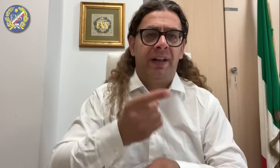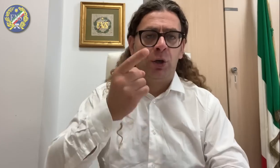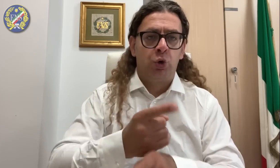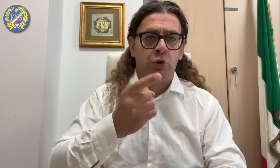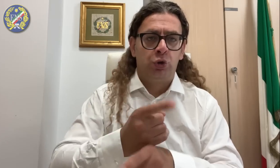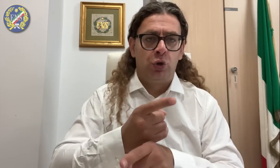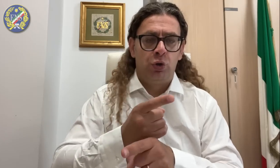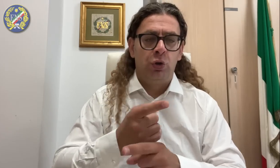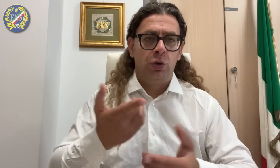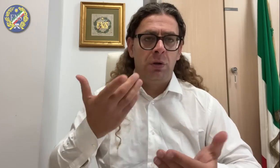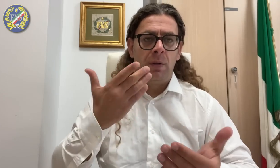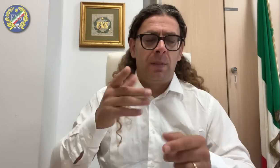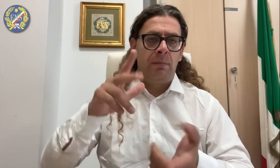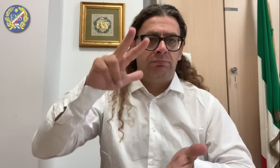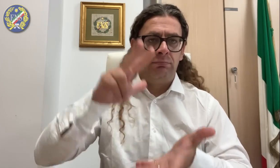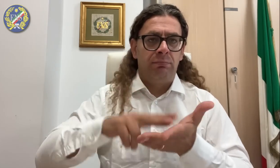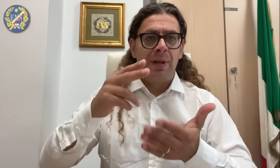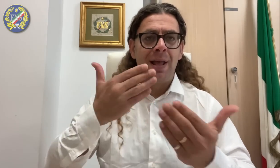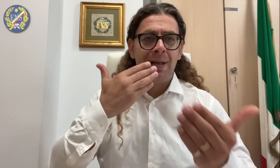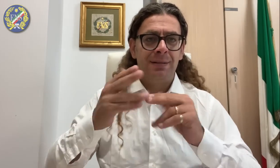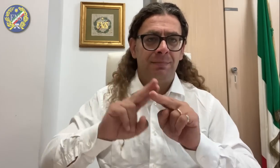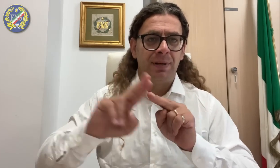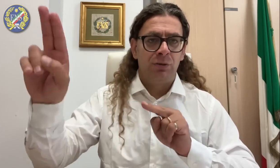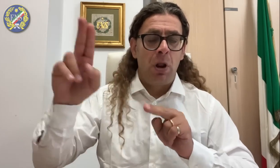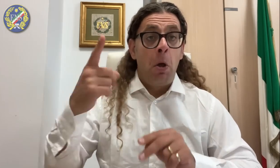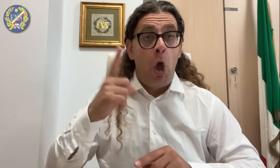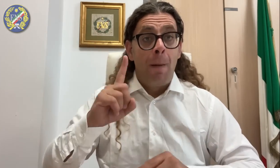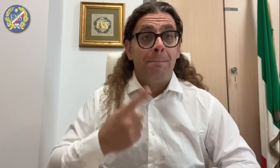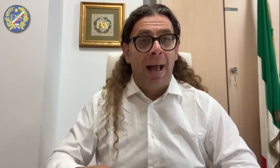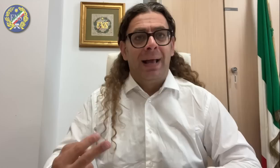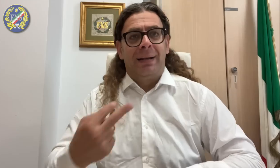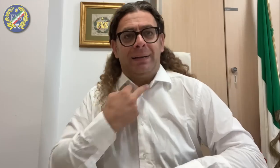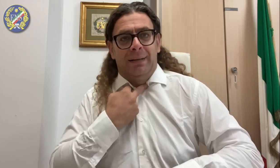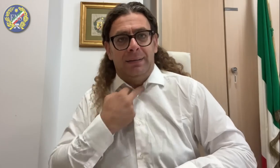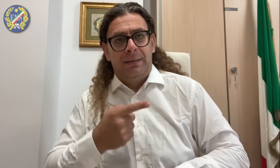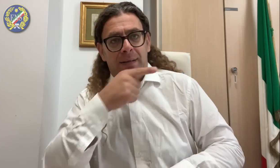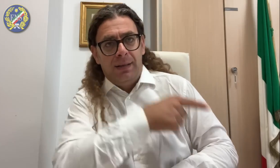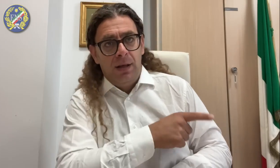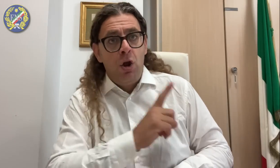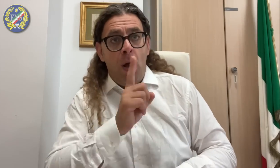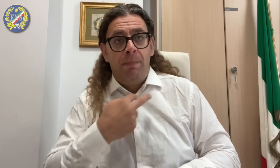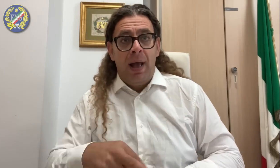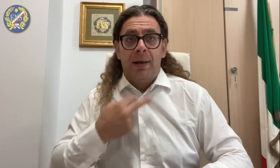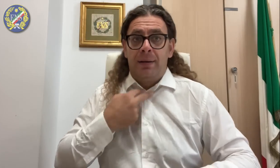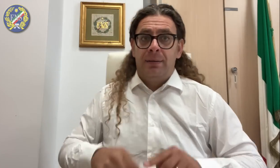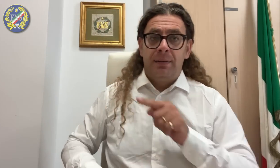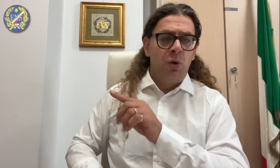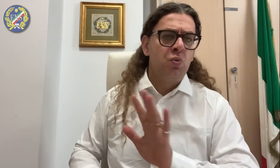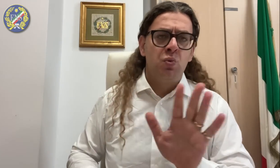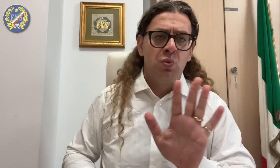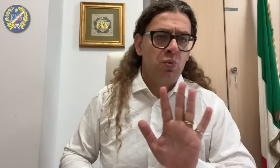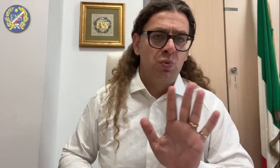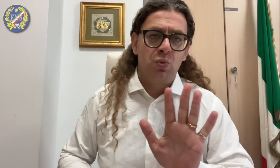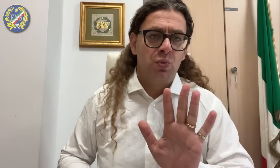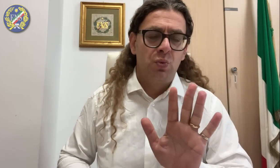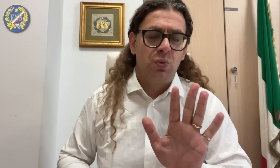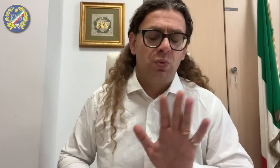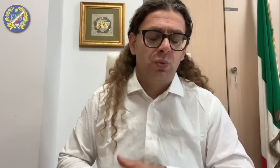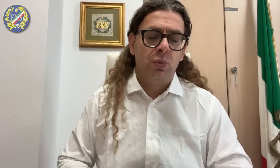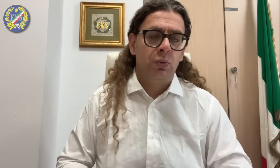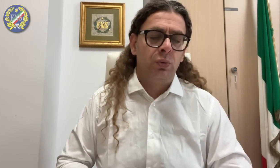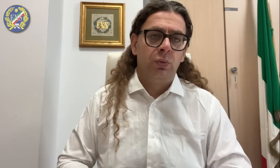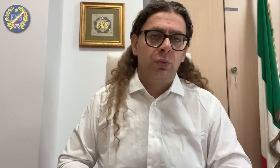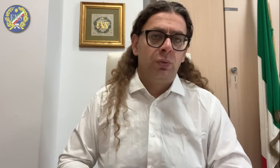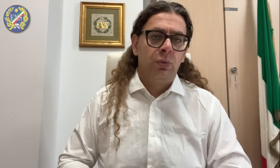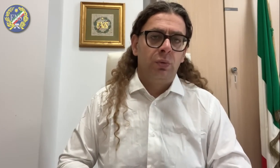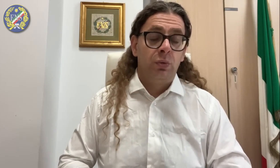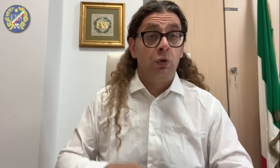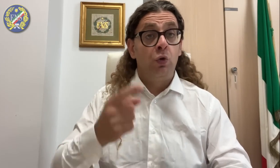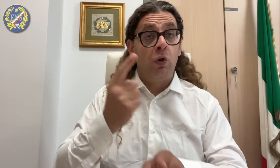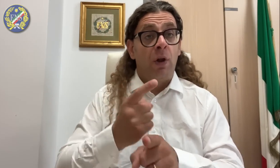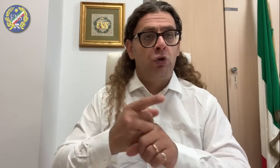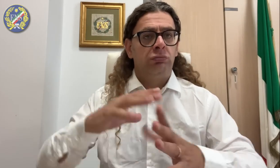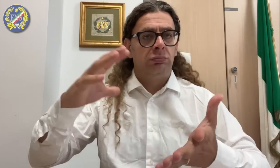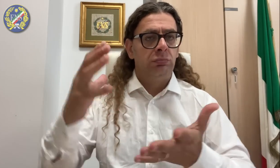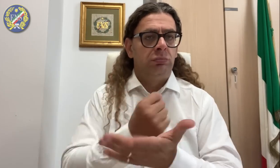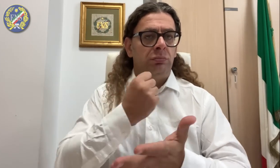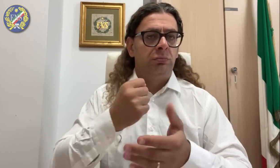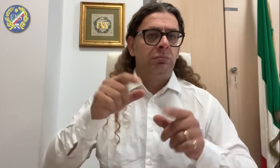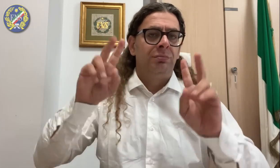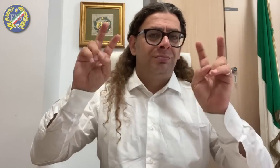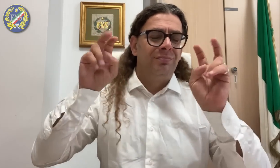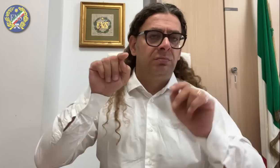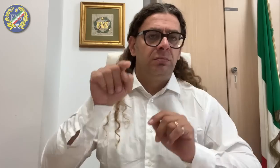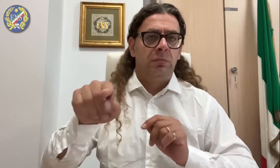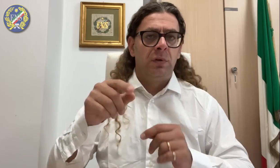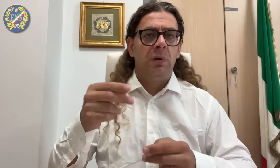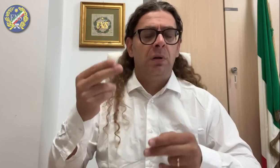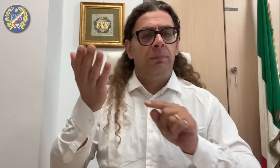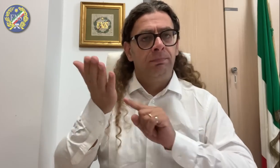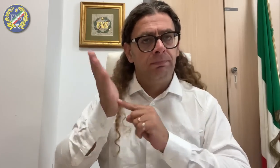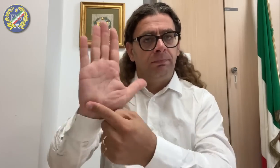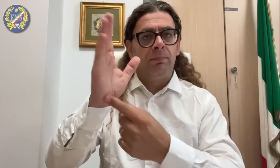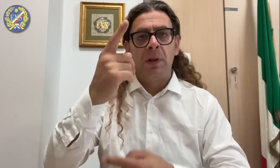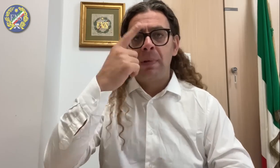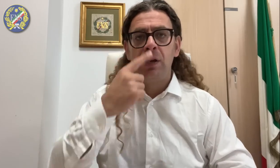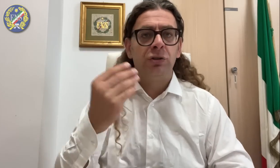ma perché era doveroso che l’Assemblea Nazionale lo approvasse, non certo per costrizione ma per salvare l’immagine dell’ENS.